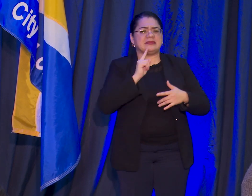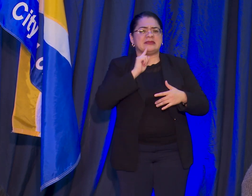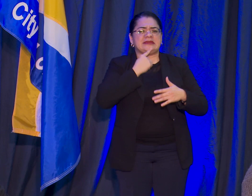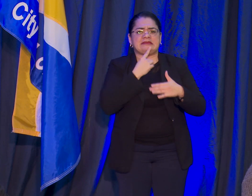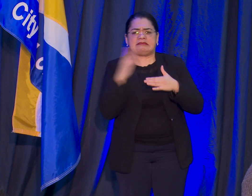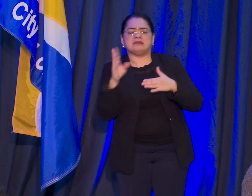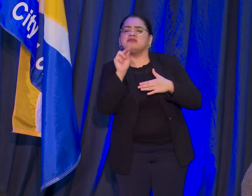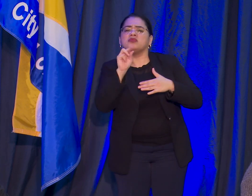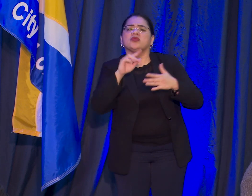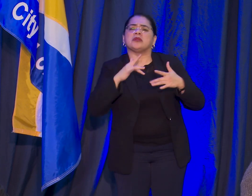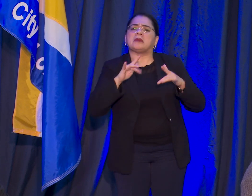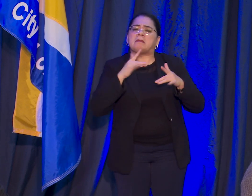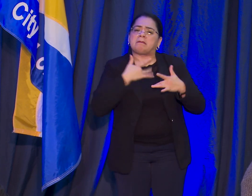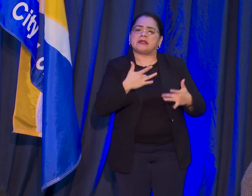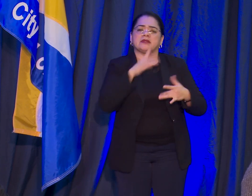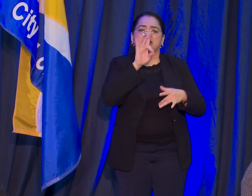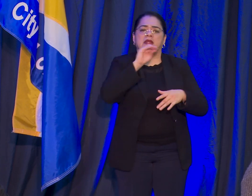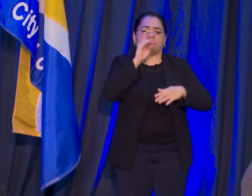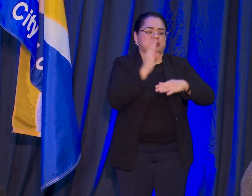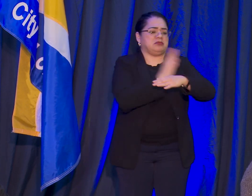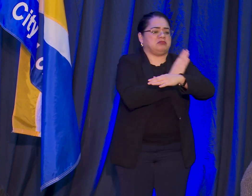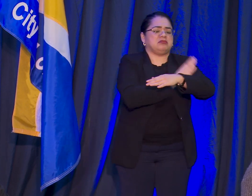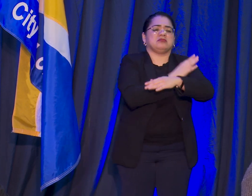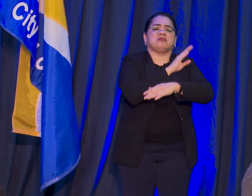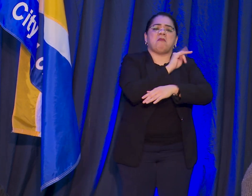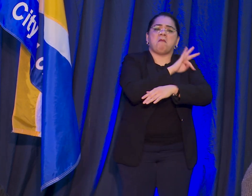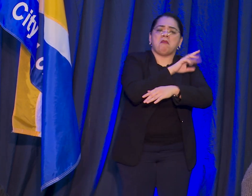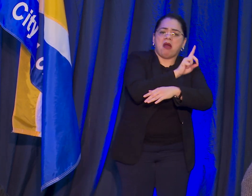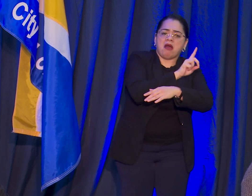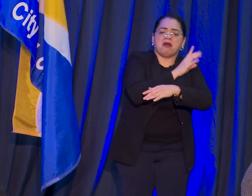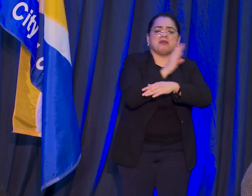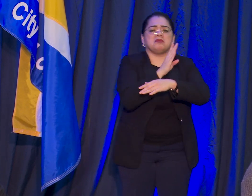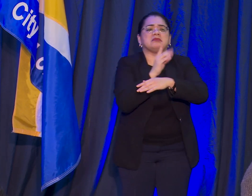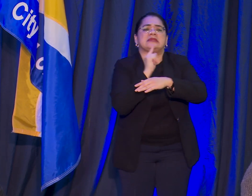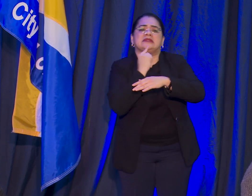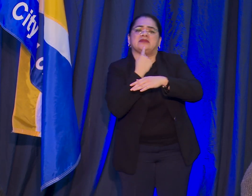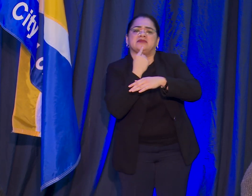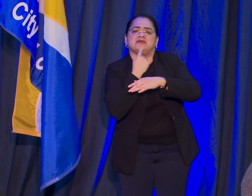ammo darada elk in supports in toad ellos infect ADO's tendrán enfermedad